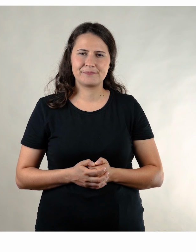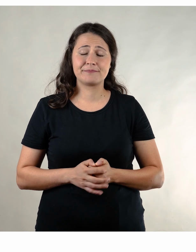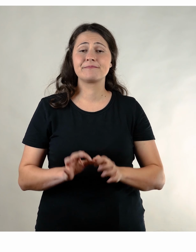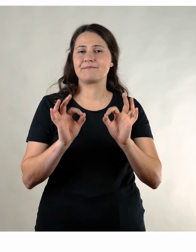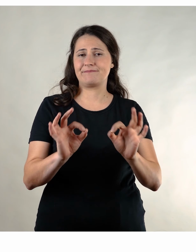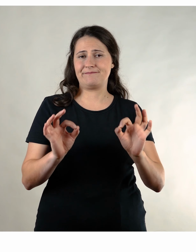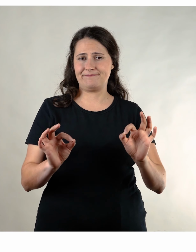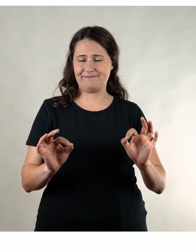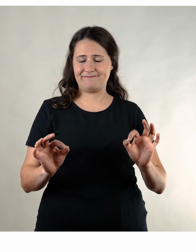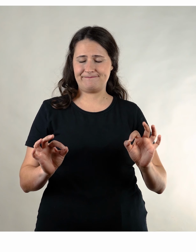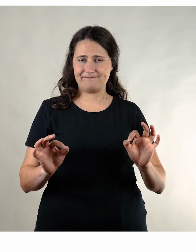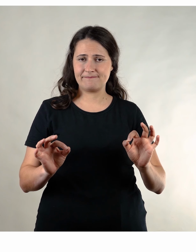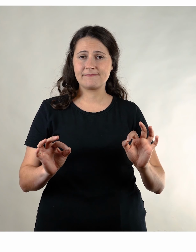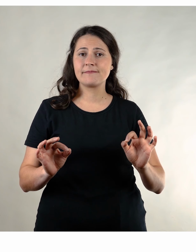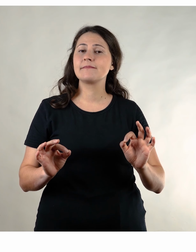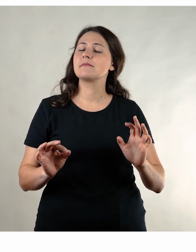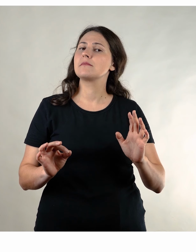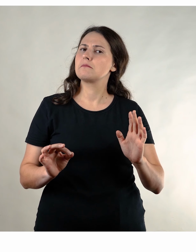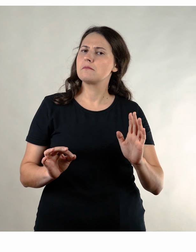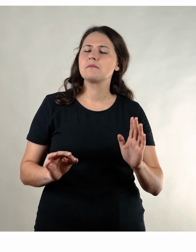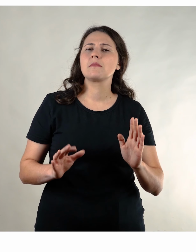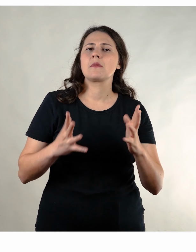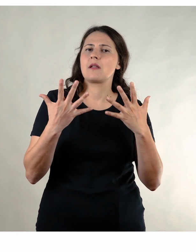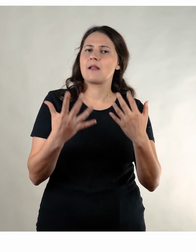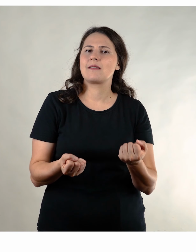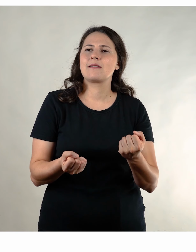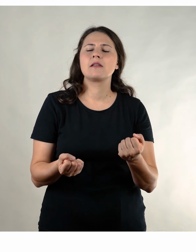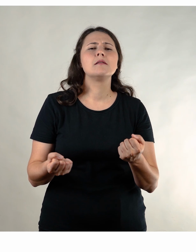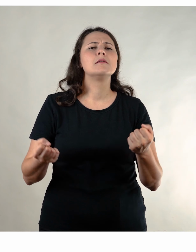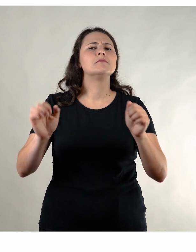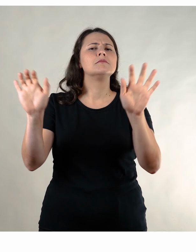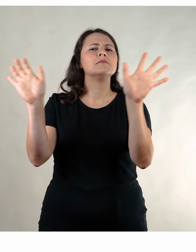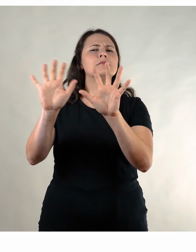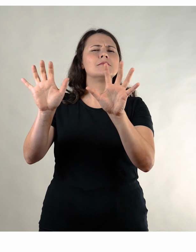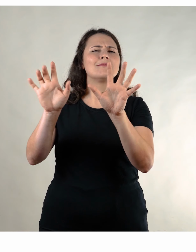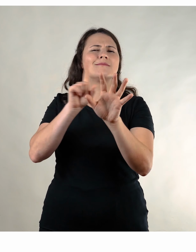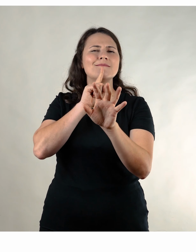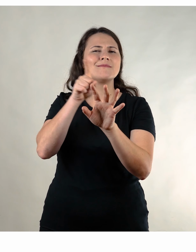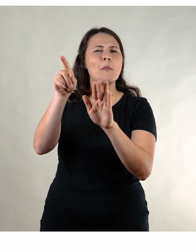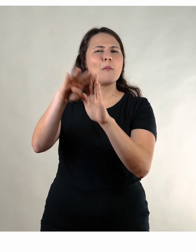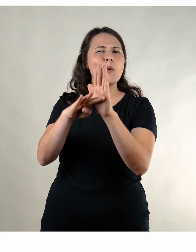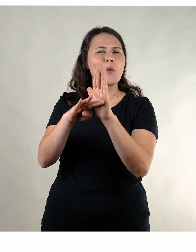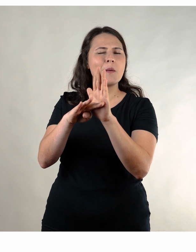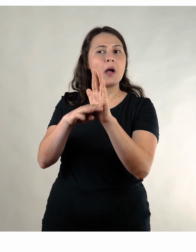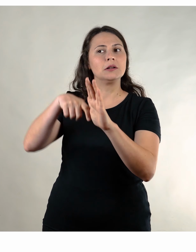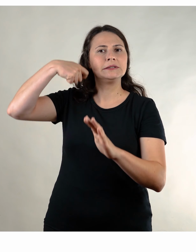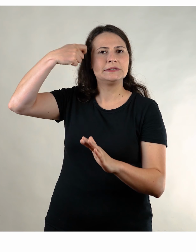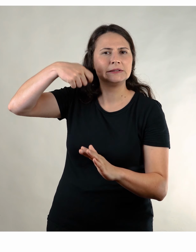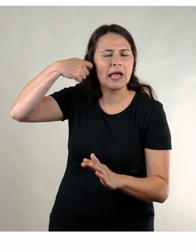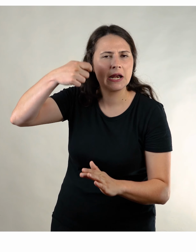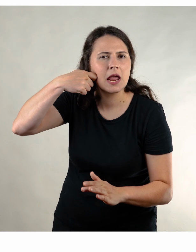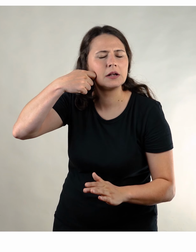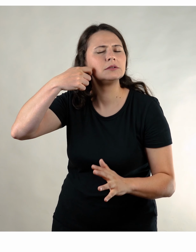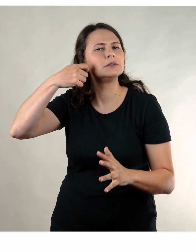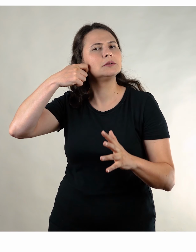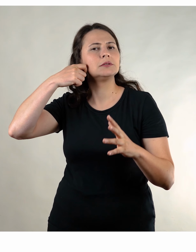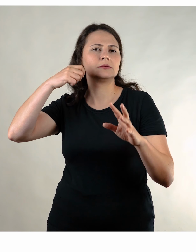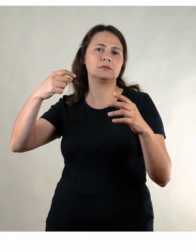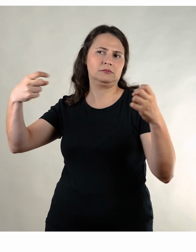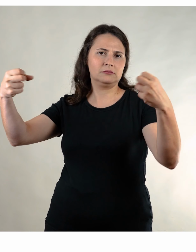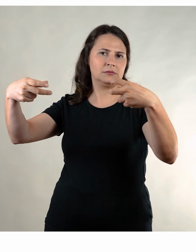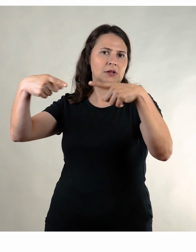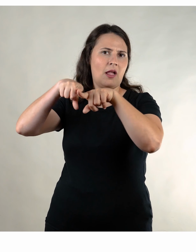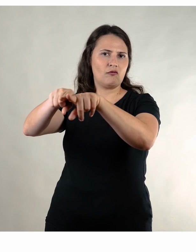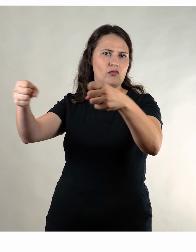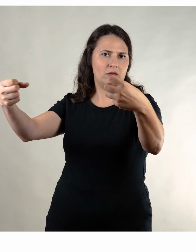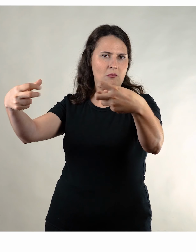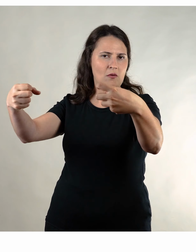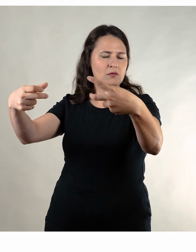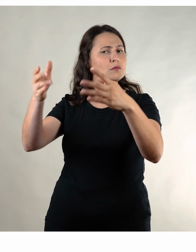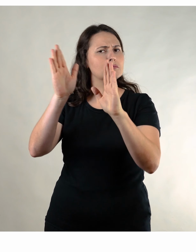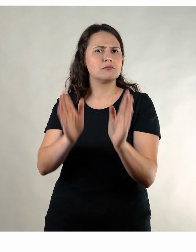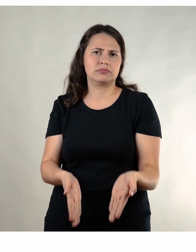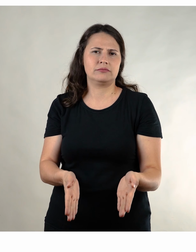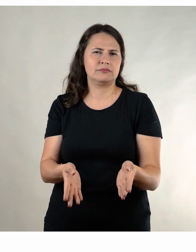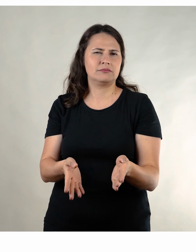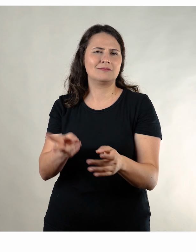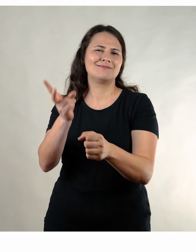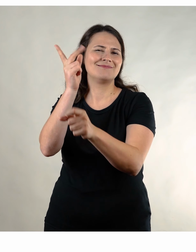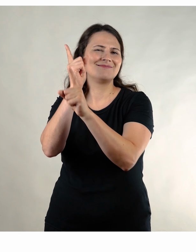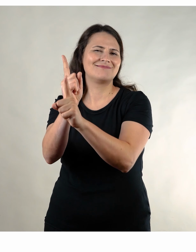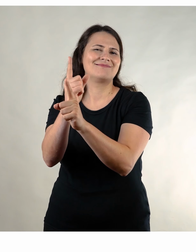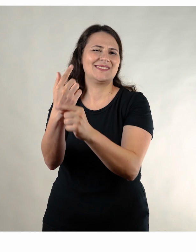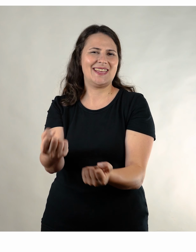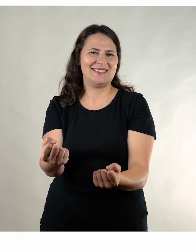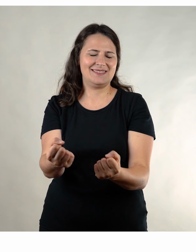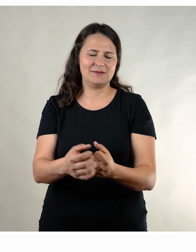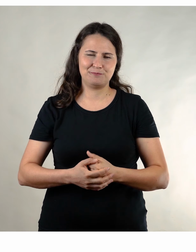Επιπλέον, μπορεί να προσφέρονται τηλεοπτικά προγράμματα και ταινίες με συγχρονισμένους υπότιτλους.